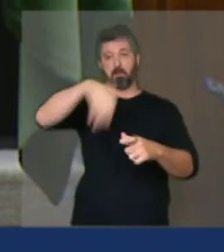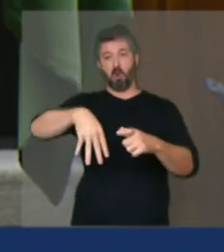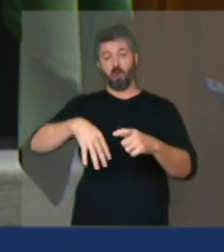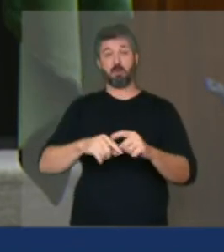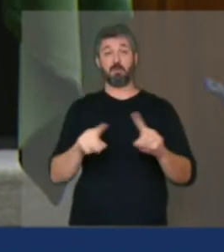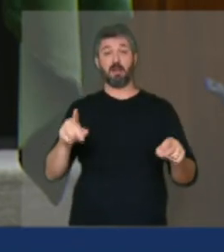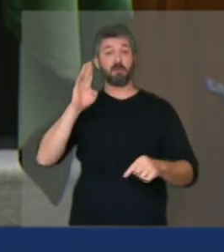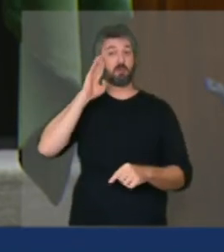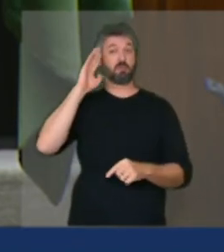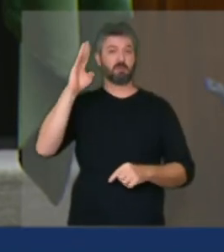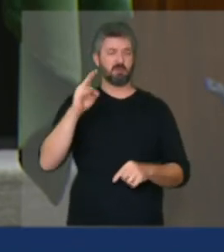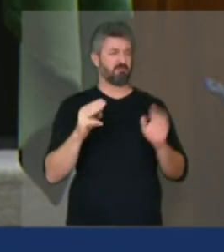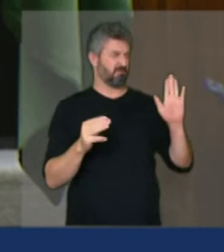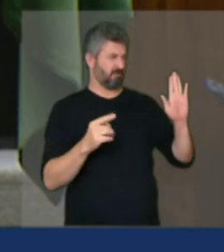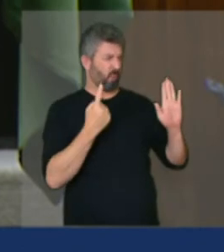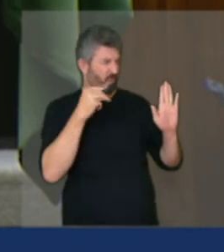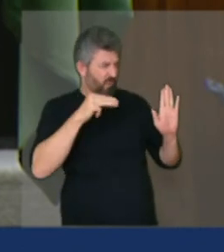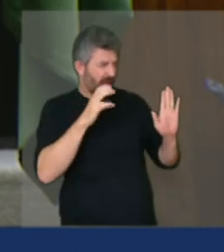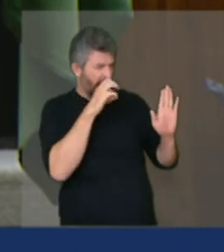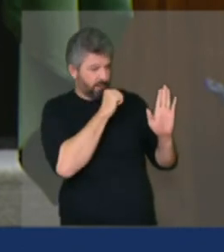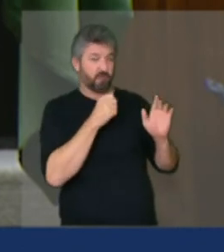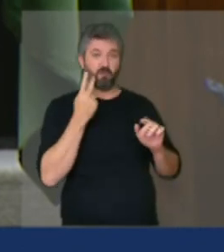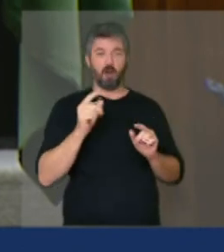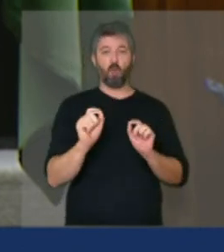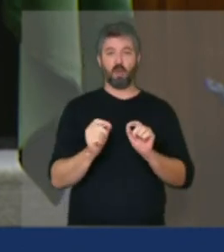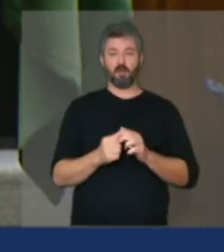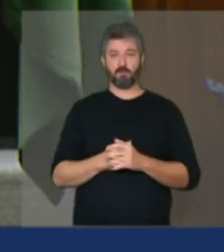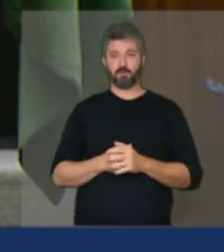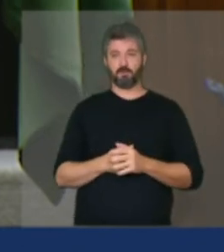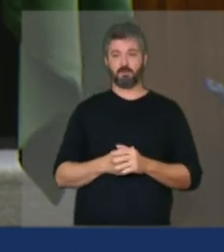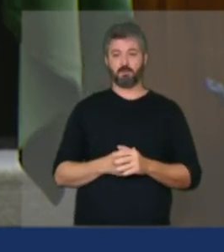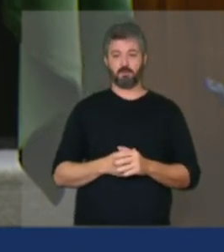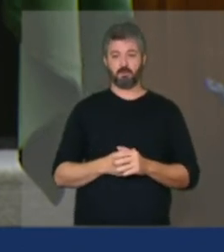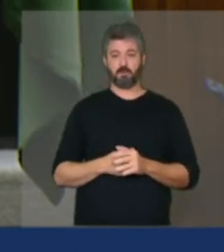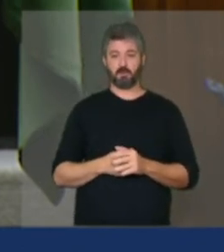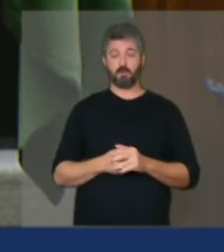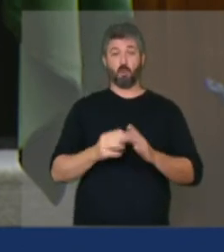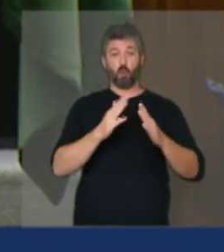MAIS 30 SEGUNDOS, É PRA DIZER O SEGUINTE: ENQUANTO ISSO TUDO ACONTECE E O BRASIL VAI MAL, ELES VÃO SUBTRAINDO DIREITO